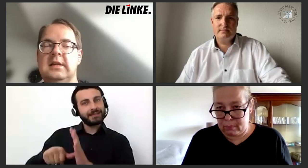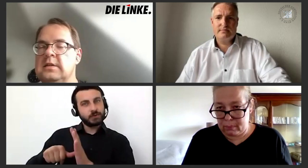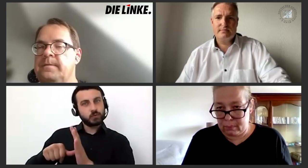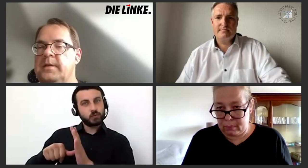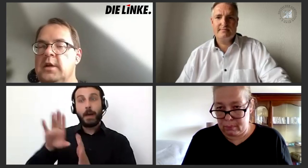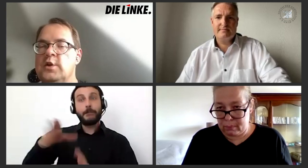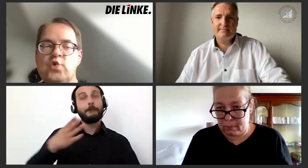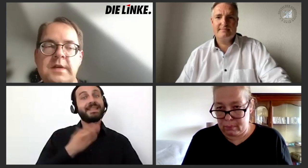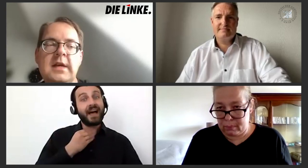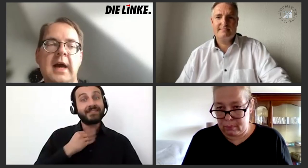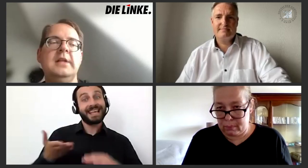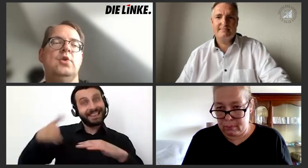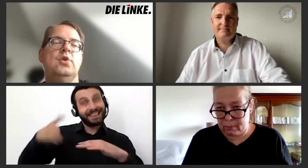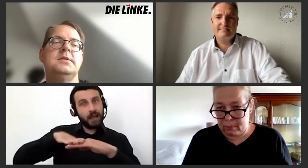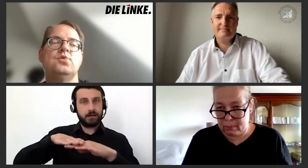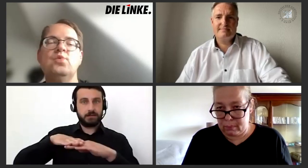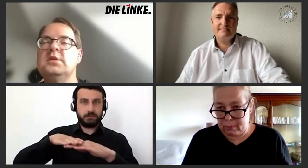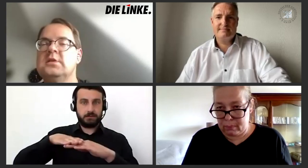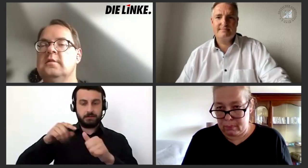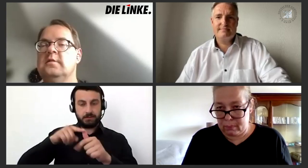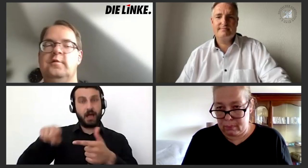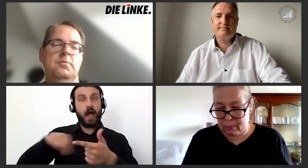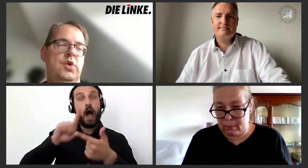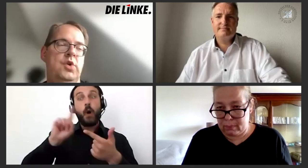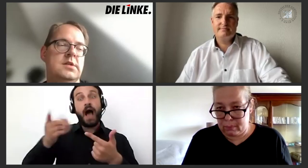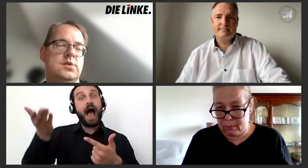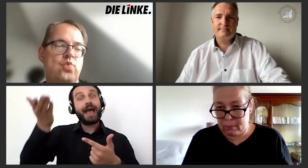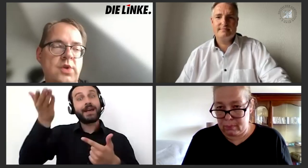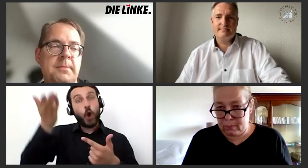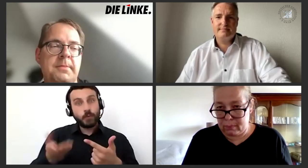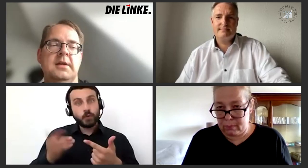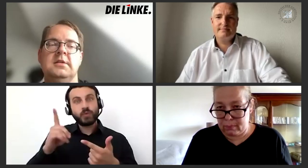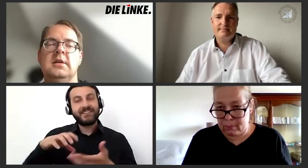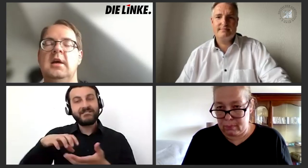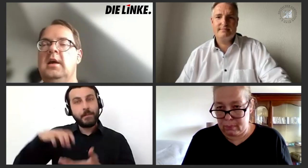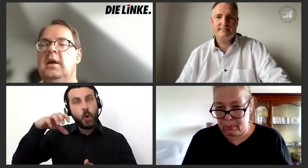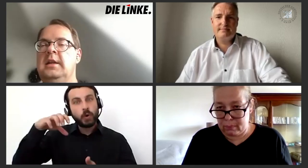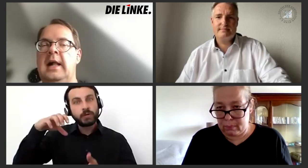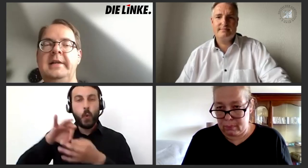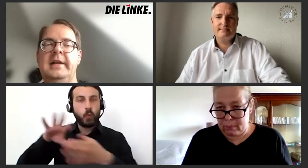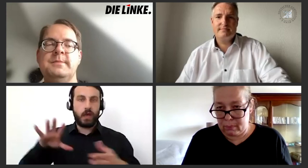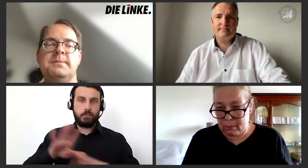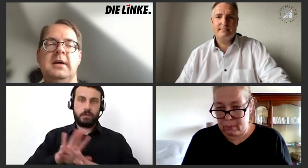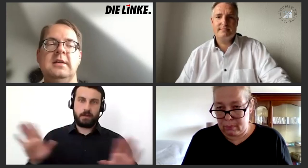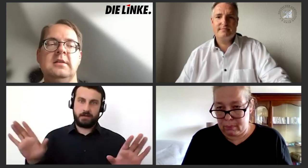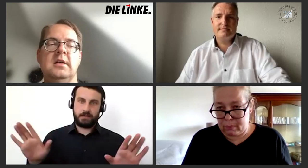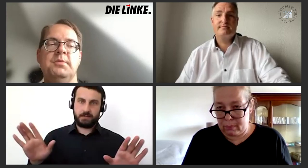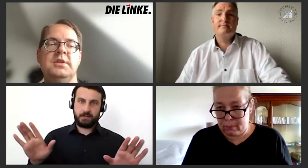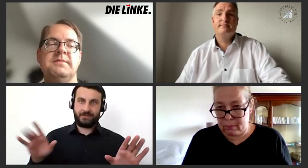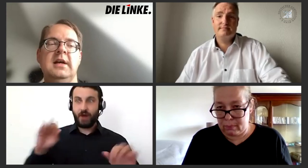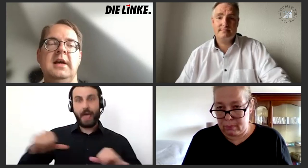mit Behinderung bedarfsdeckend, sowie Einkommens- und Vermögensunabhängig in allen Lebensbereichen